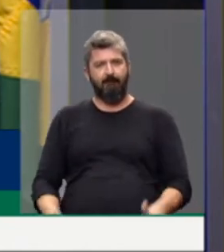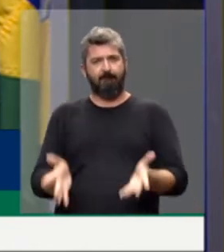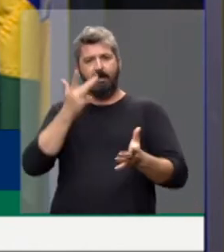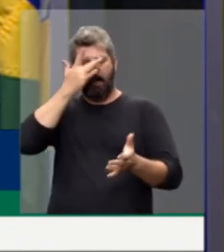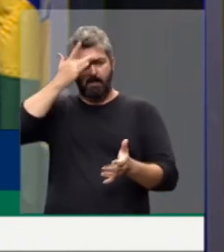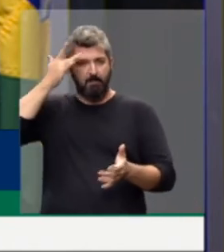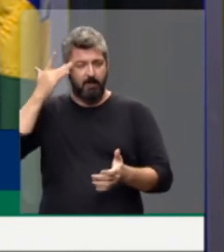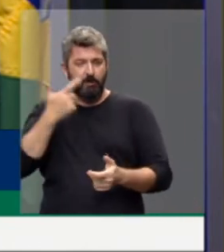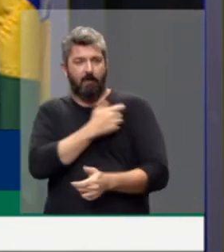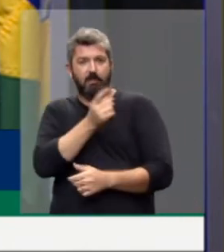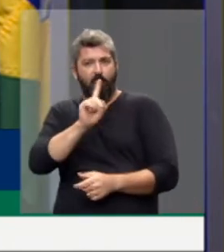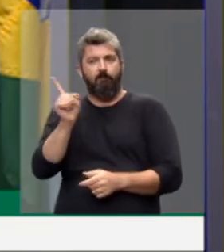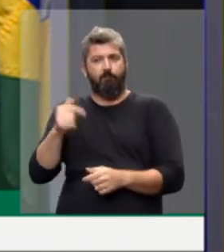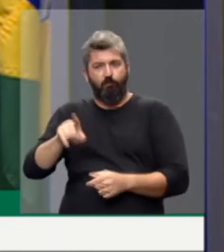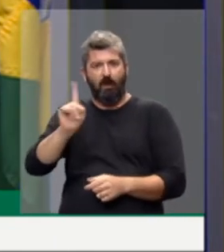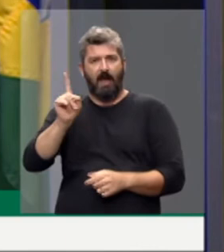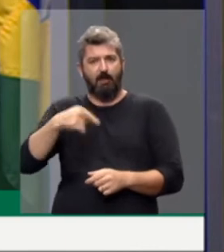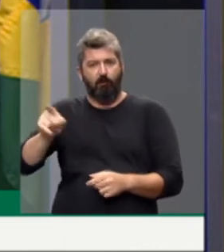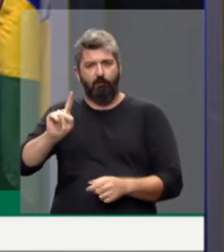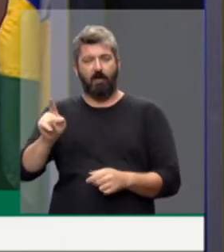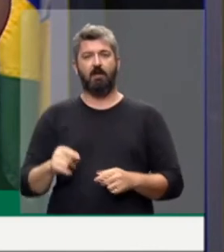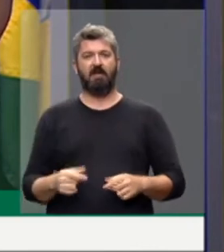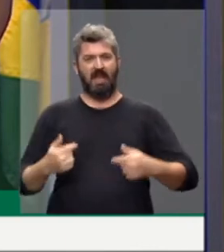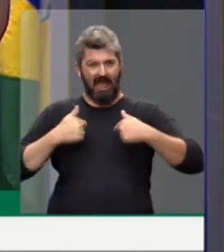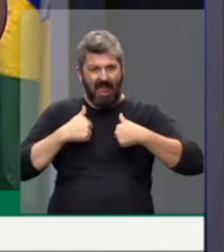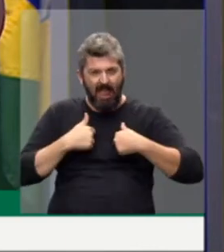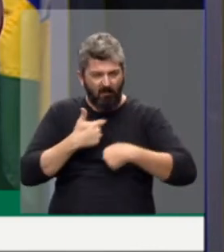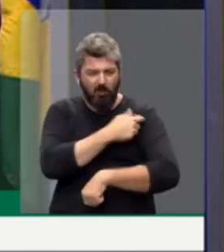PARA VACINAR A POPULAÇÃO ONTEM ELE DEU DECLARAÇÕES EM TODOS OS MEIOS DE COMUNICAÇÕES INCENTIVANDO AS